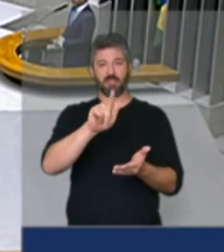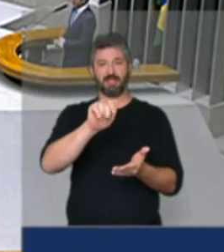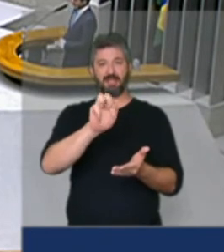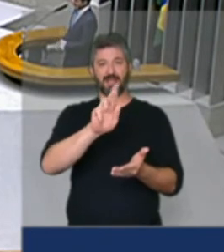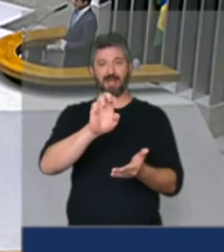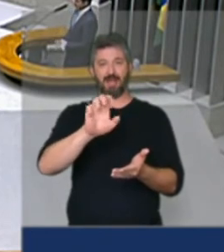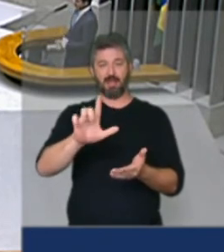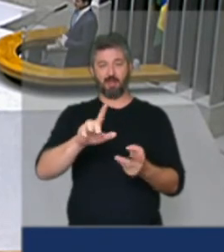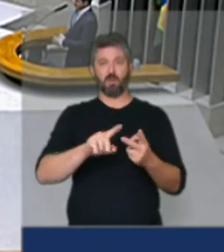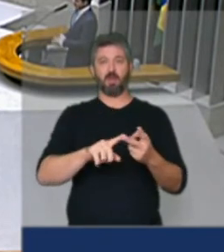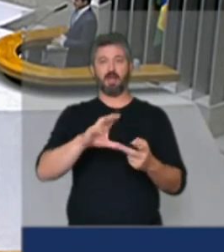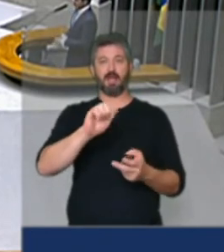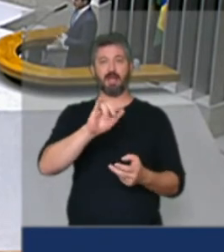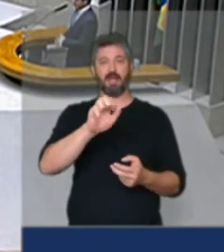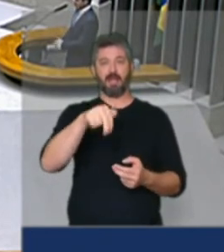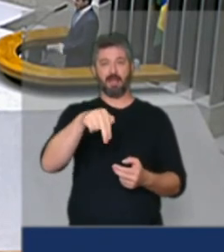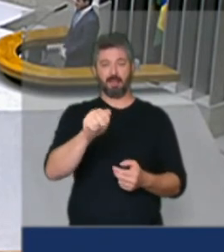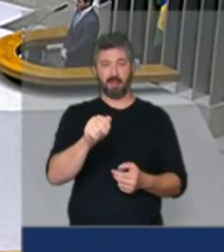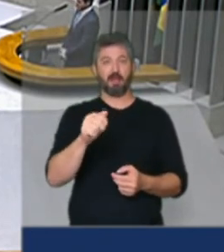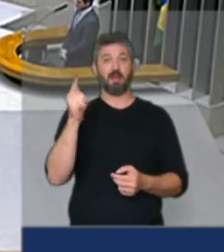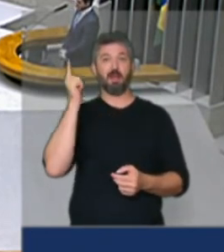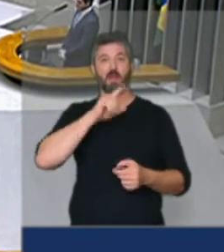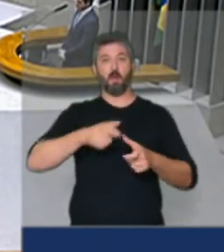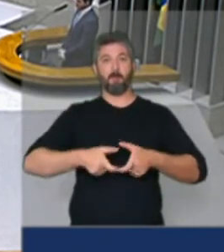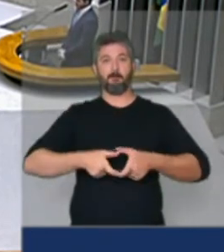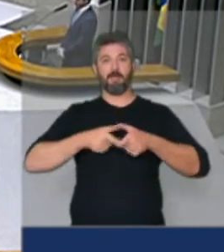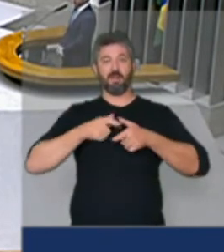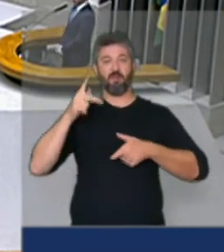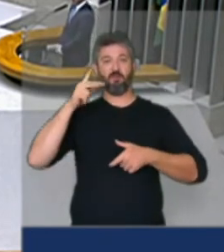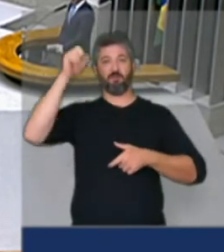KAHENA QUE FORAM MEDALHISTAS OLÍMPICAS DA VITÓRIA TERÇA-FEIRA NA MEDALHA DE